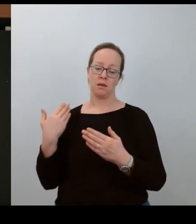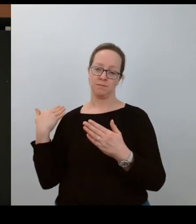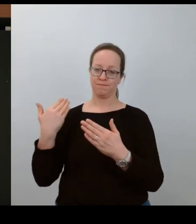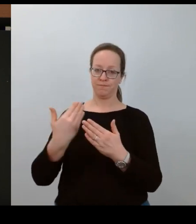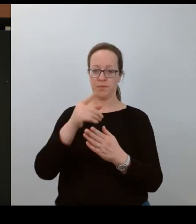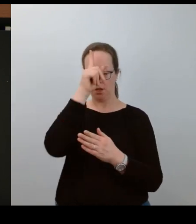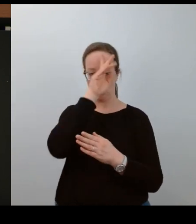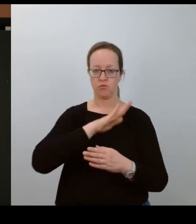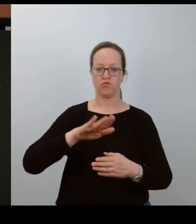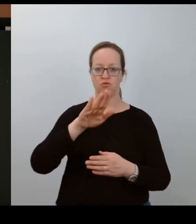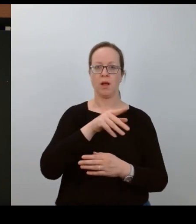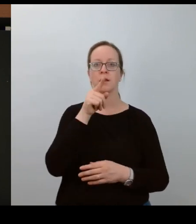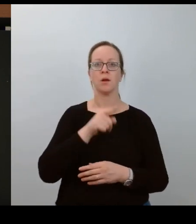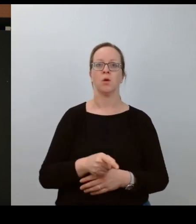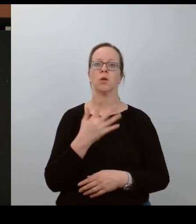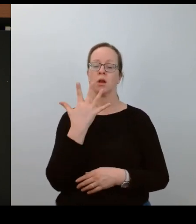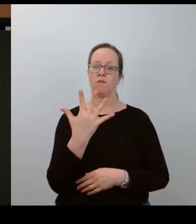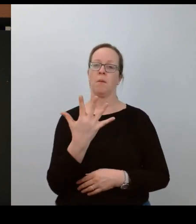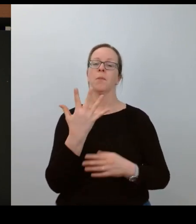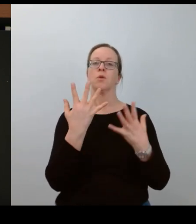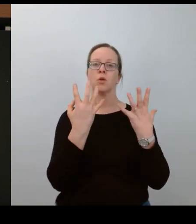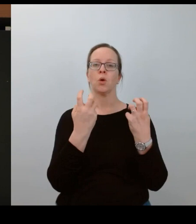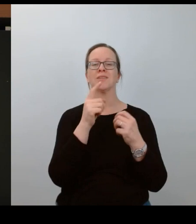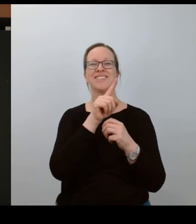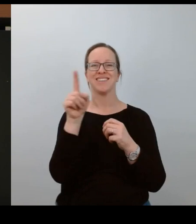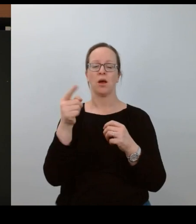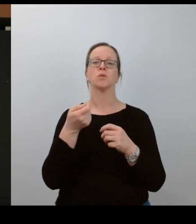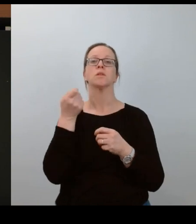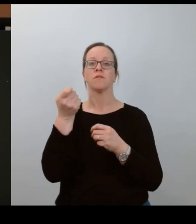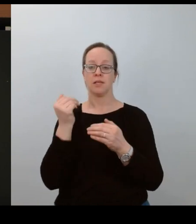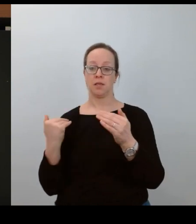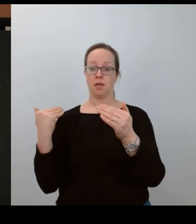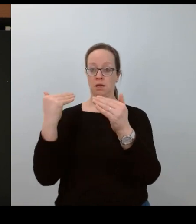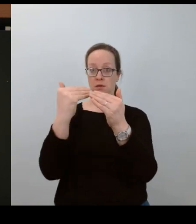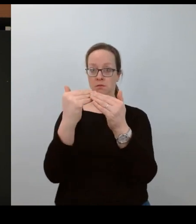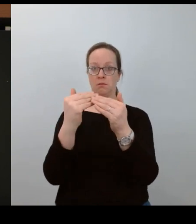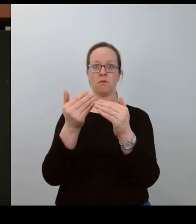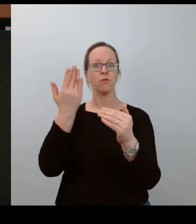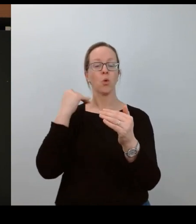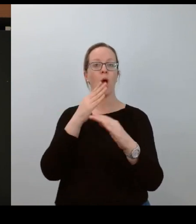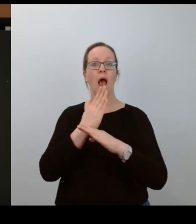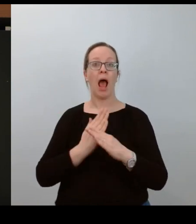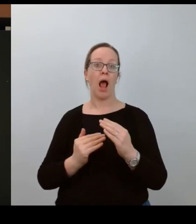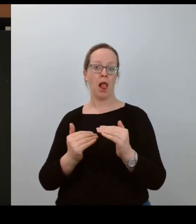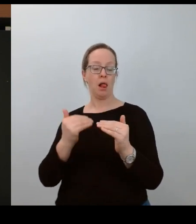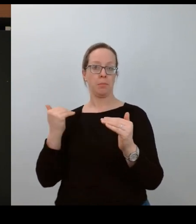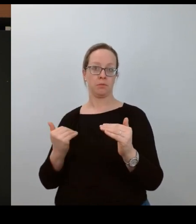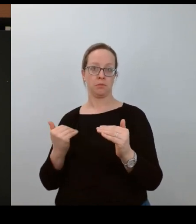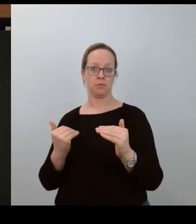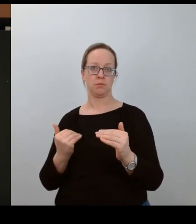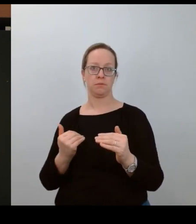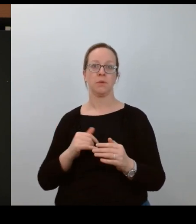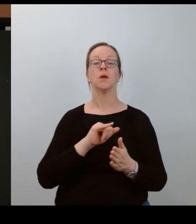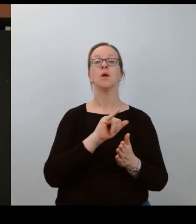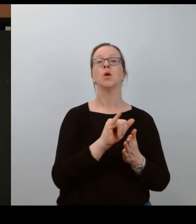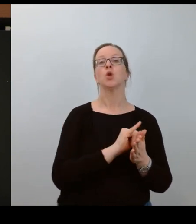Dichte an Künstlerinnen und Künstlern stolz sein. Berlin ist das künstlerische Zentrum Deutschla.